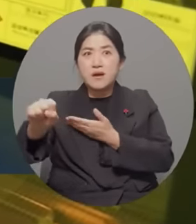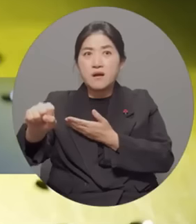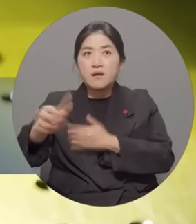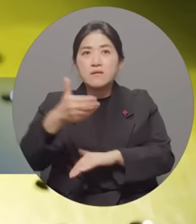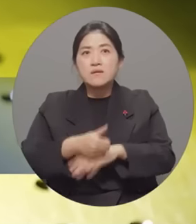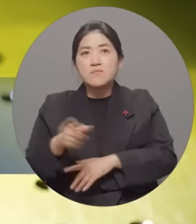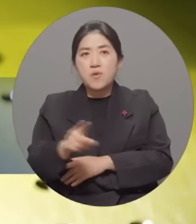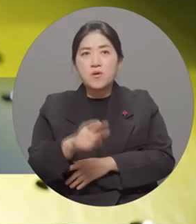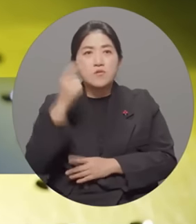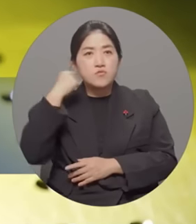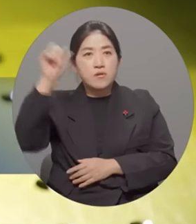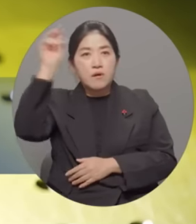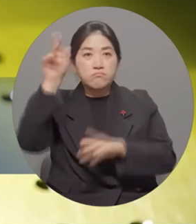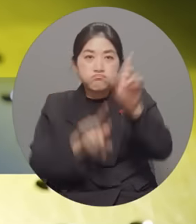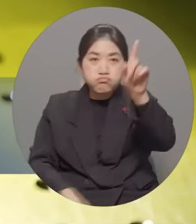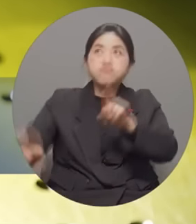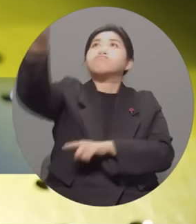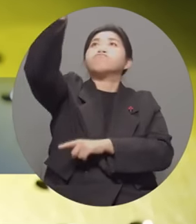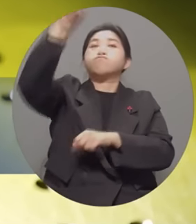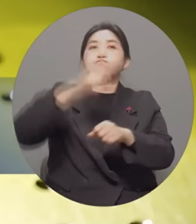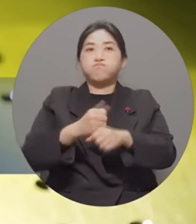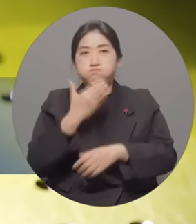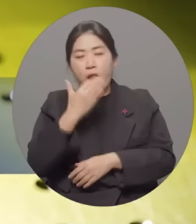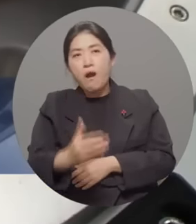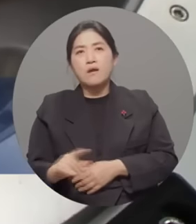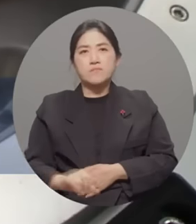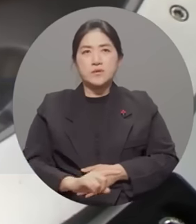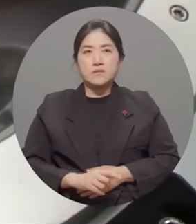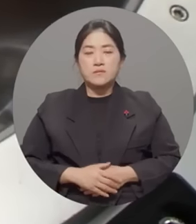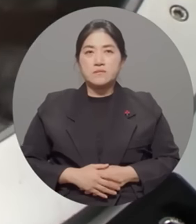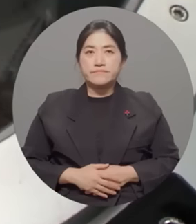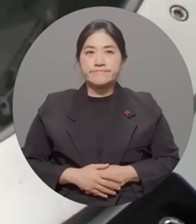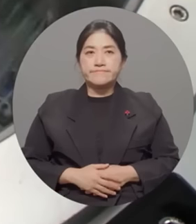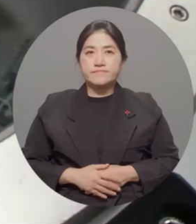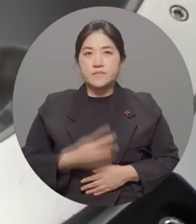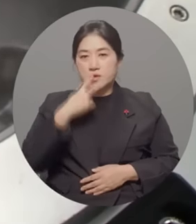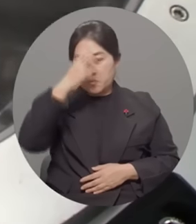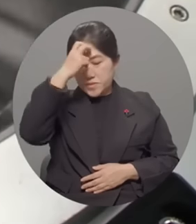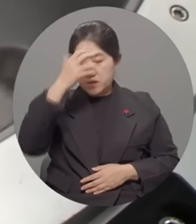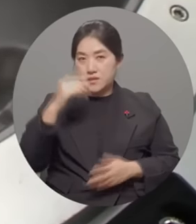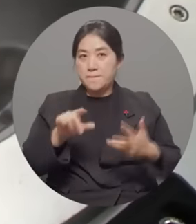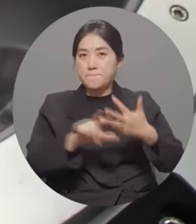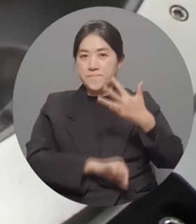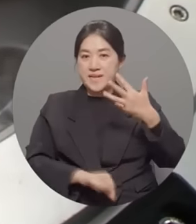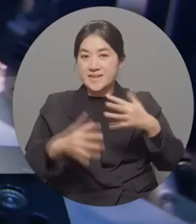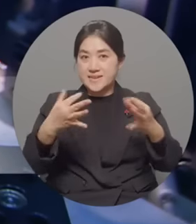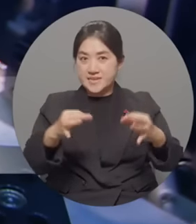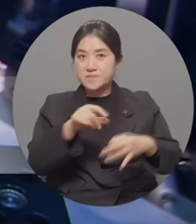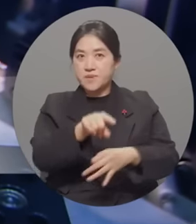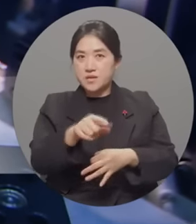그거를 가져가면 어떻게 되겠어요? 중국 갑자기. 그냥 선두권으로 치고 나갈 수.